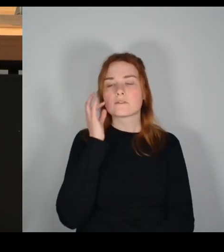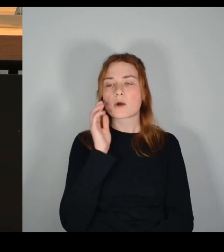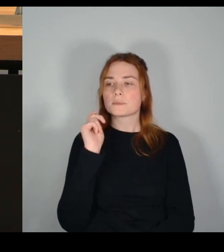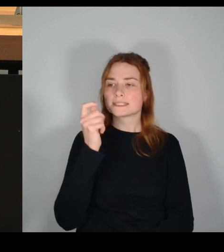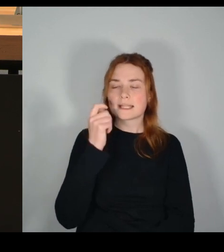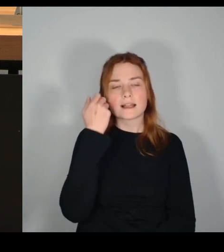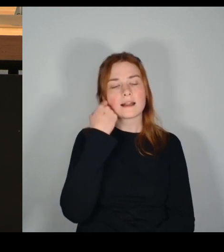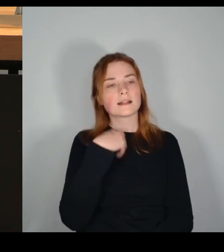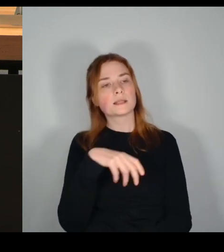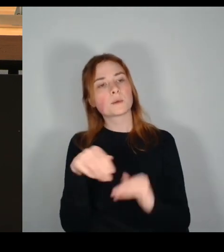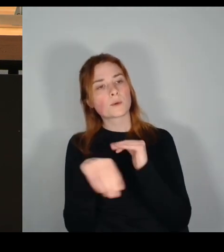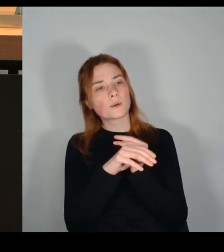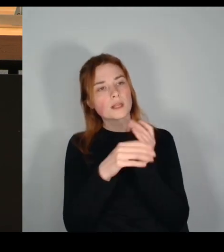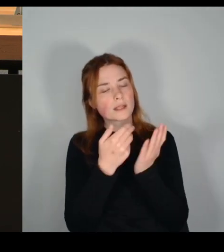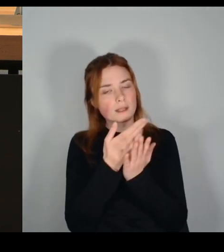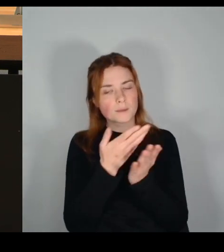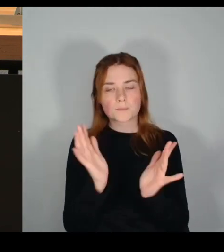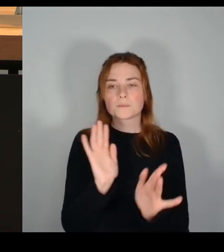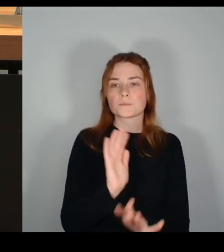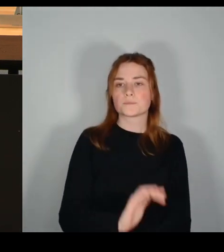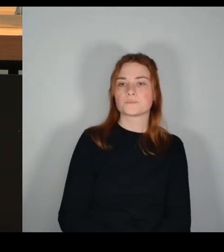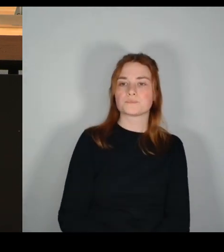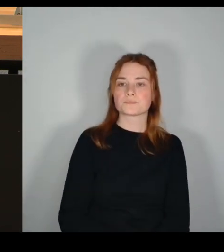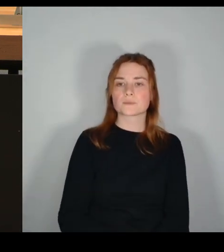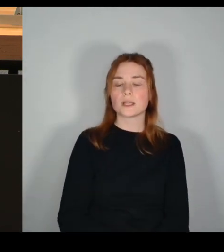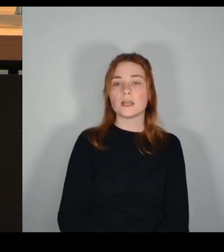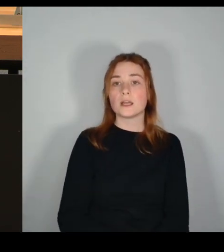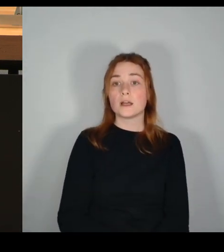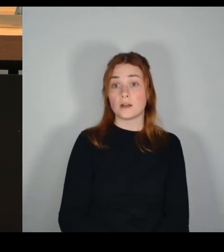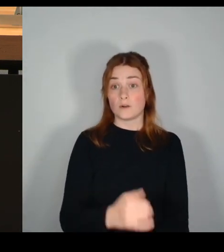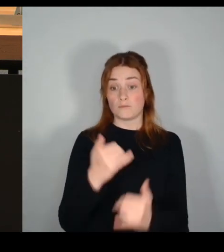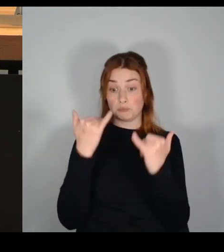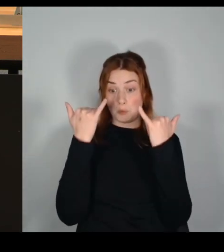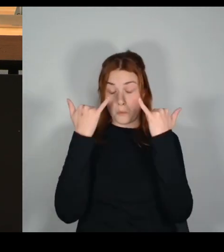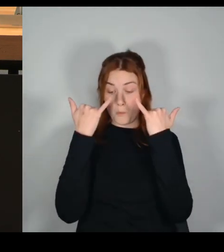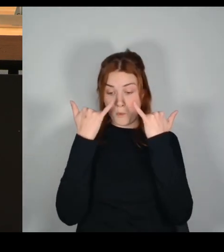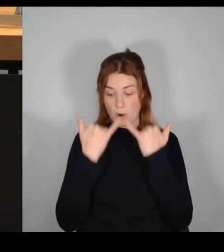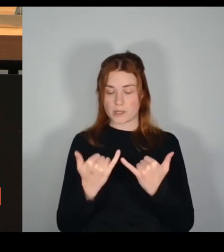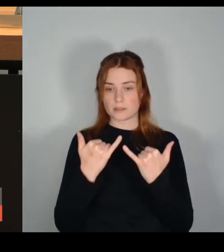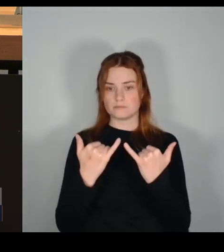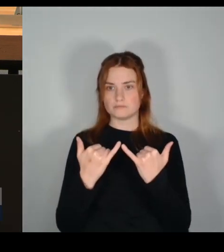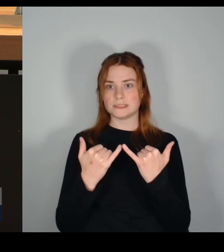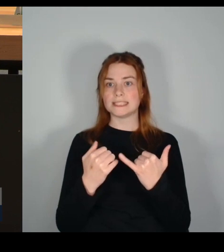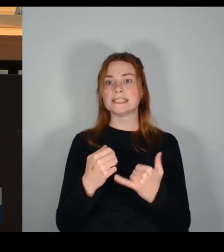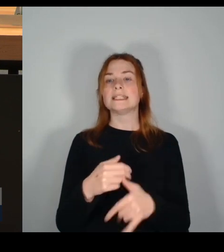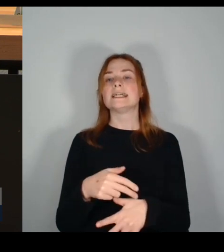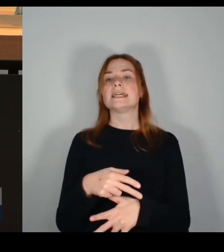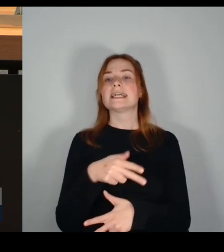Heute ist nicht nur der internationale Tag gegen Rassismus, sondern auch das kurdische Neujahr. Newroz Newroz markiert in